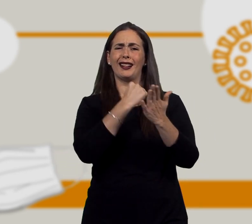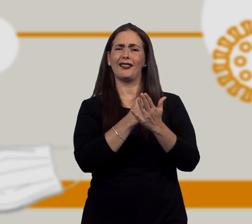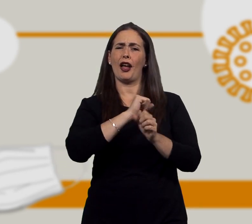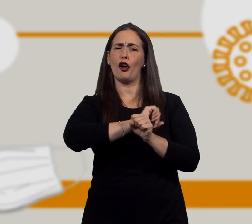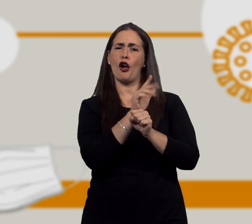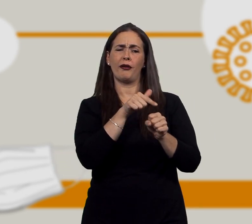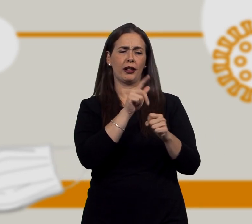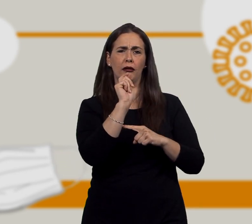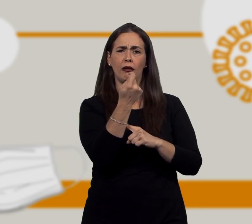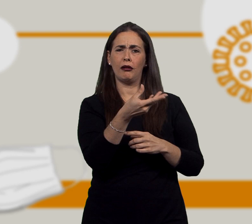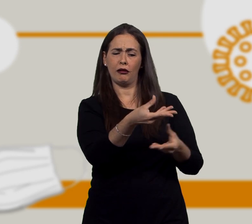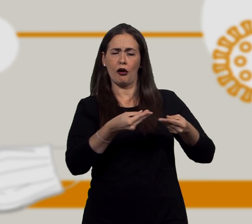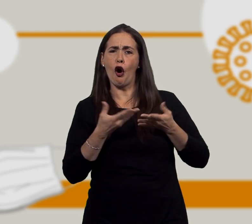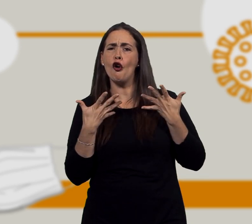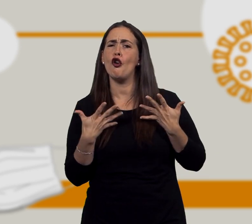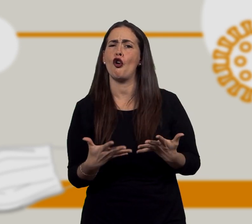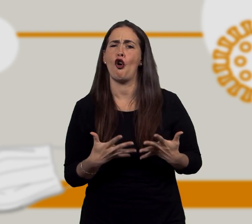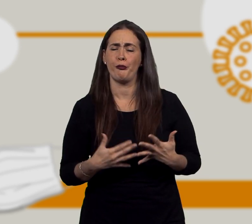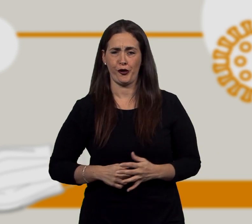Certificat COVID digital El pots obtenir: